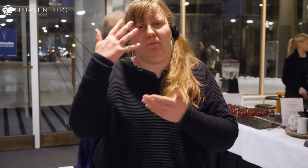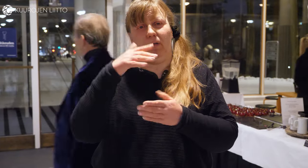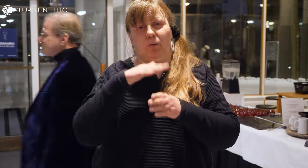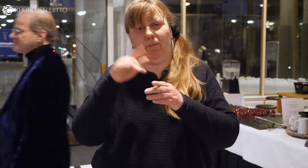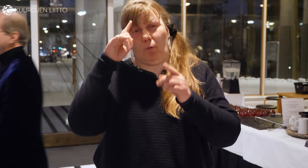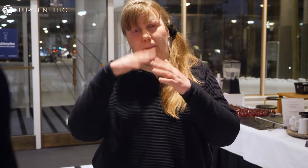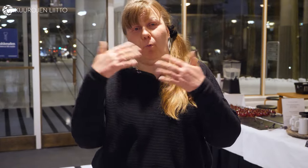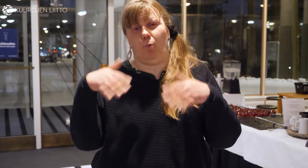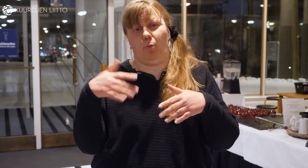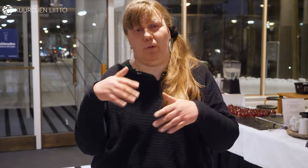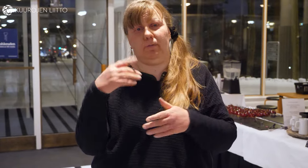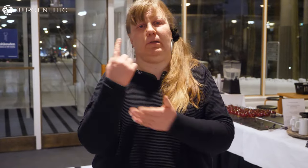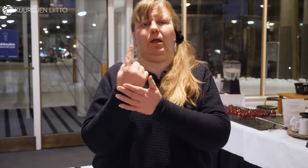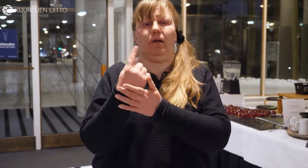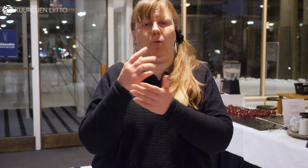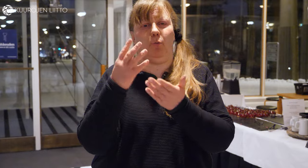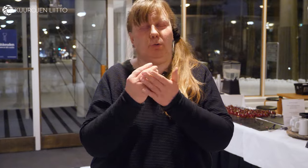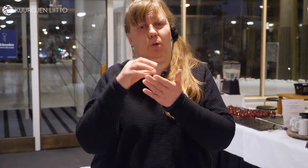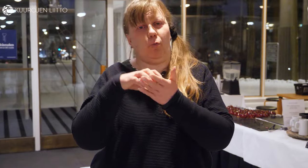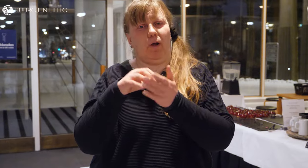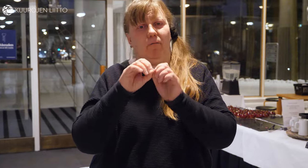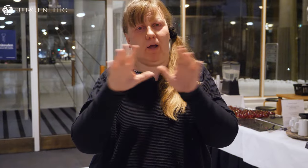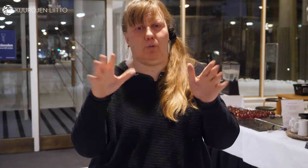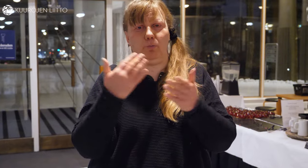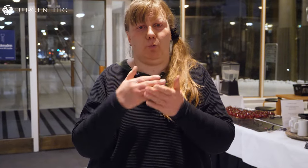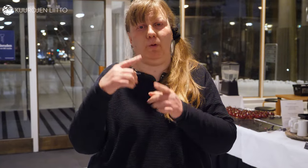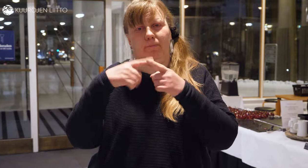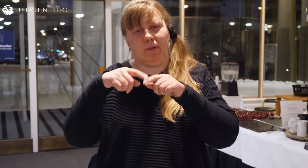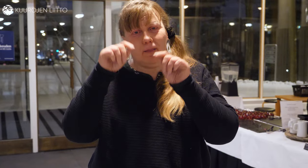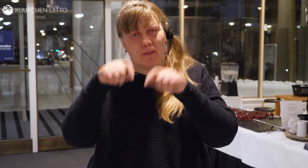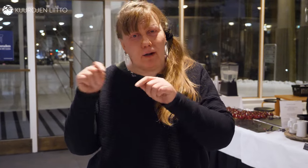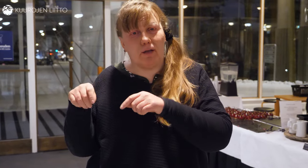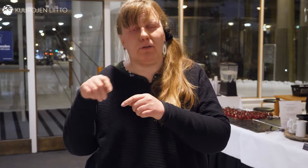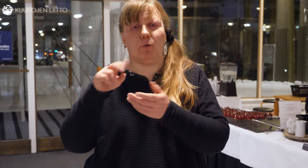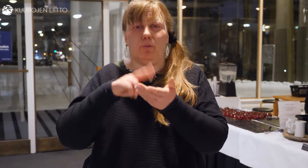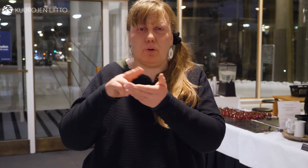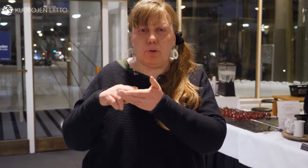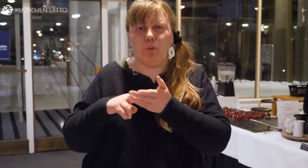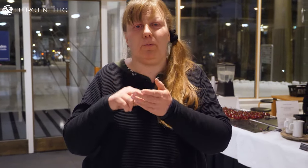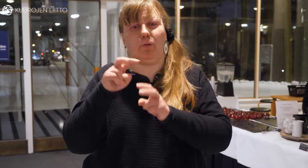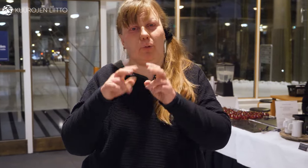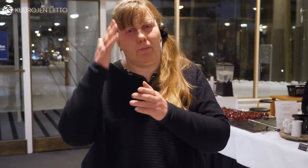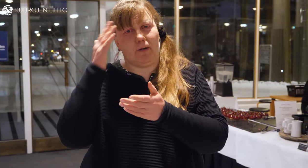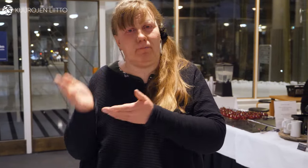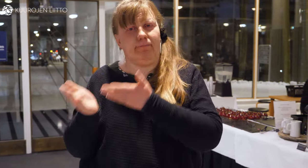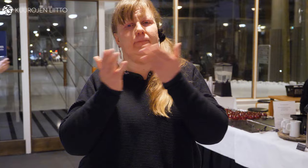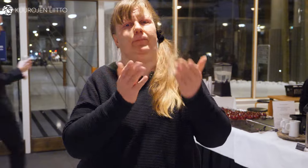Jyväskylän yliopistolla on siis myös suuri yhteiskunnallinen vaikutus, - koska täällä tuotetaan tilastoja sekä muunlaista todistusaineistoa -